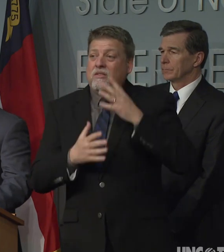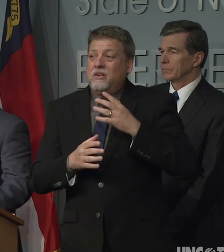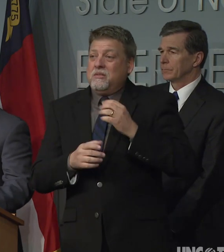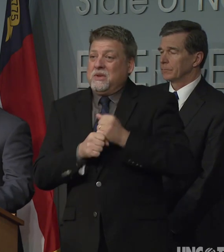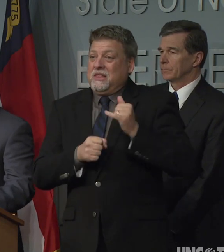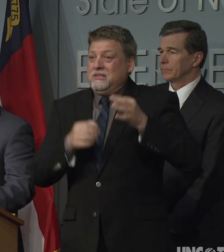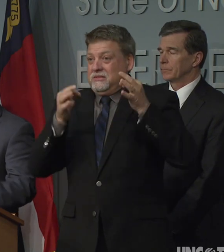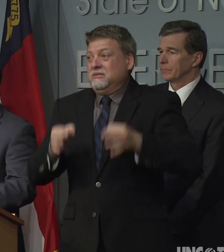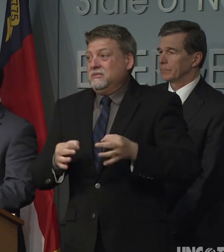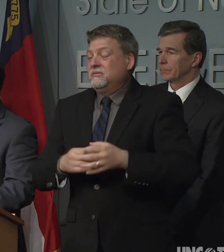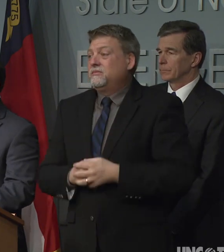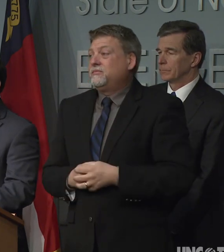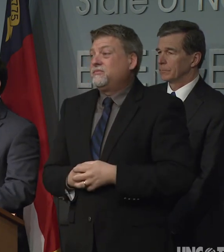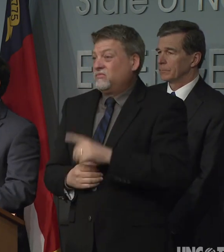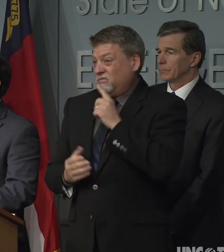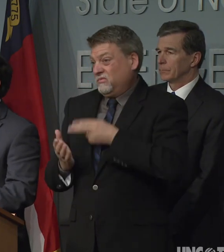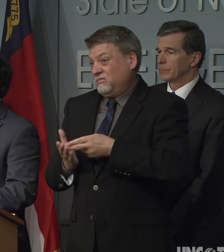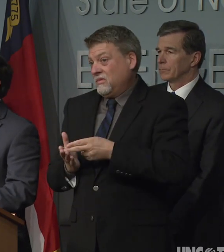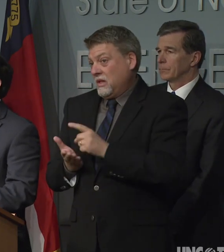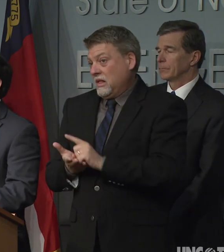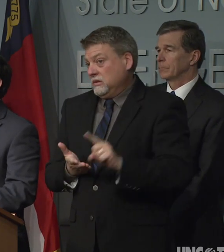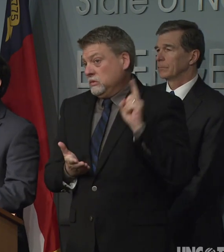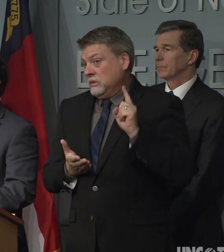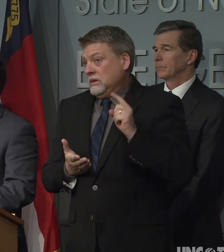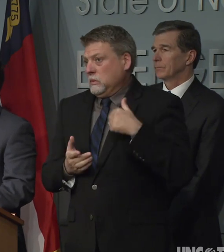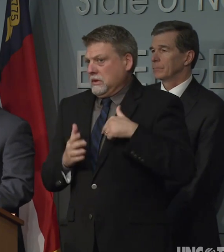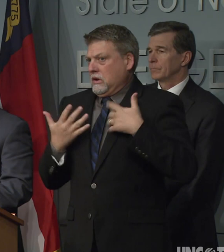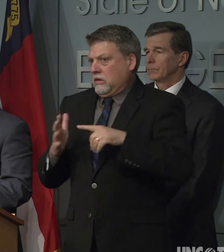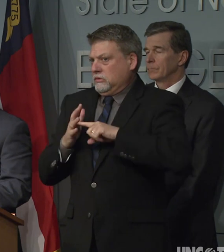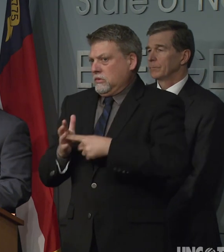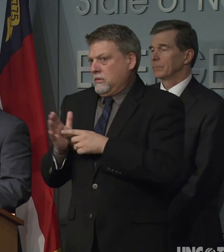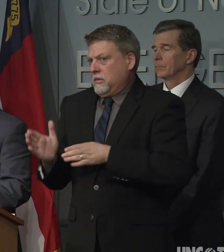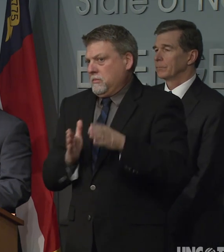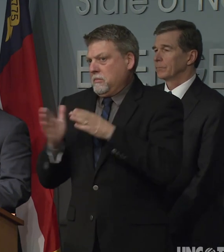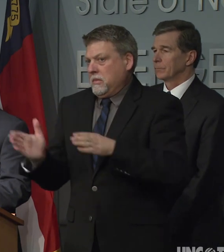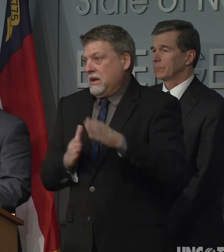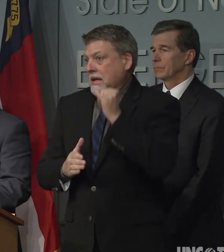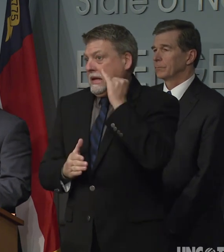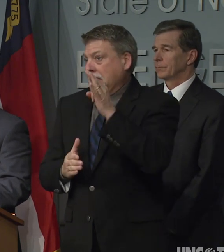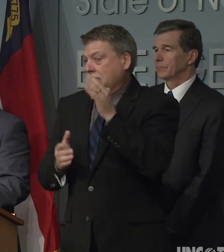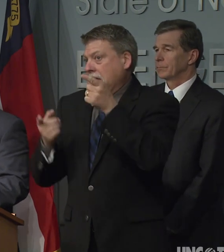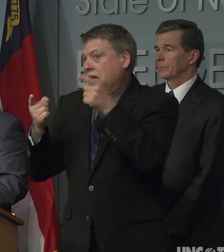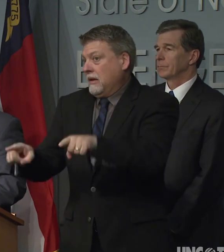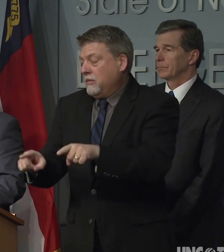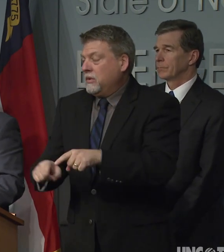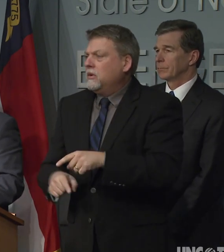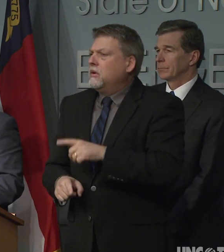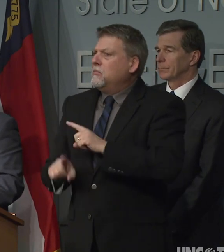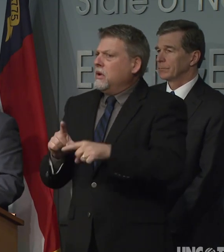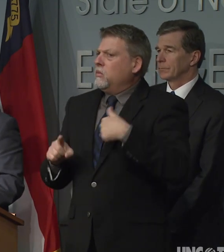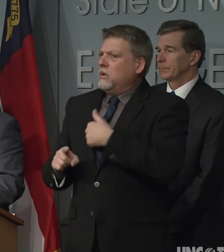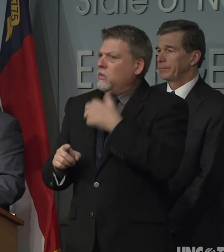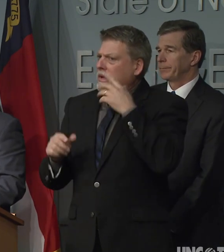que esto sea una realidad la semana pasada empezamos a prepararnos en caso de que nos encontrásemos en esta situación